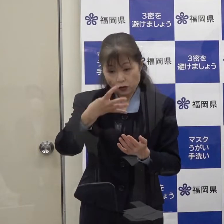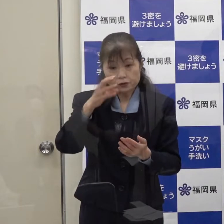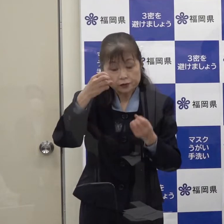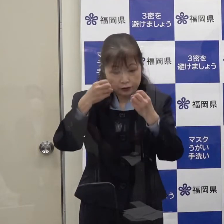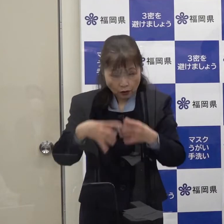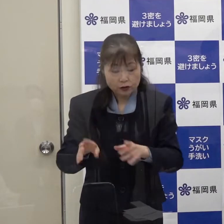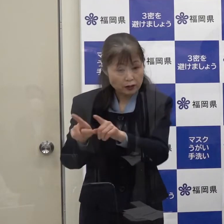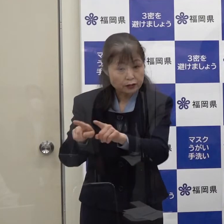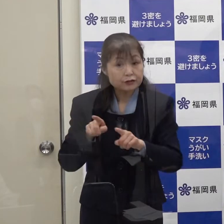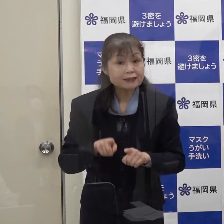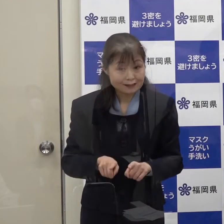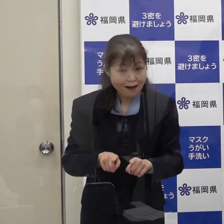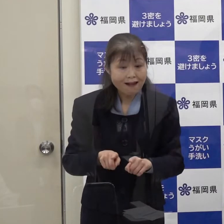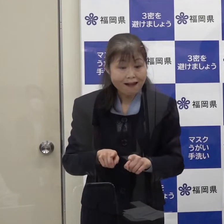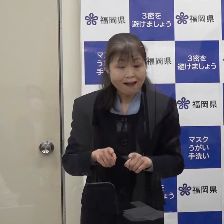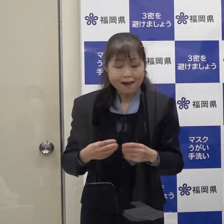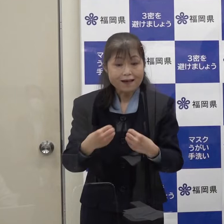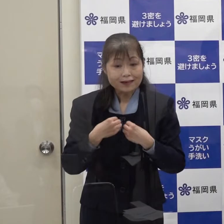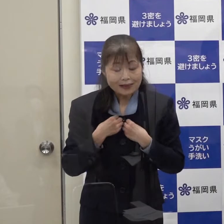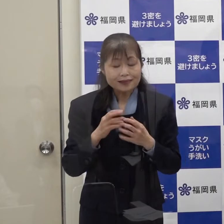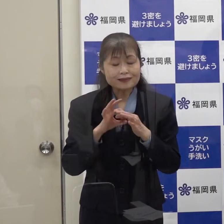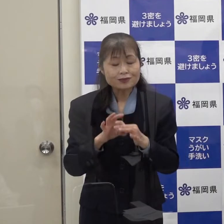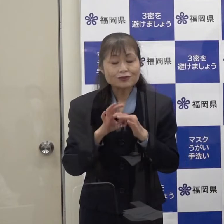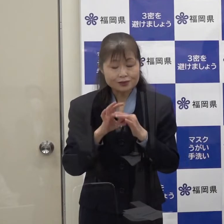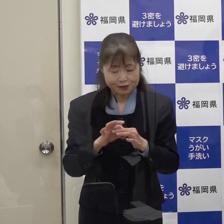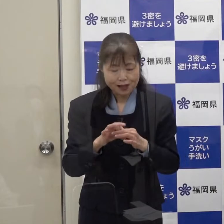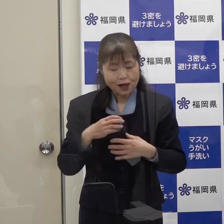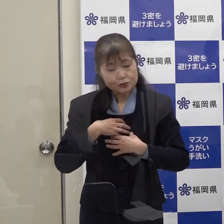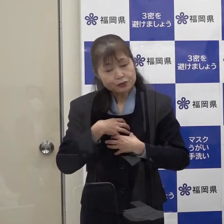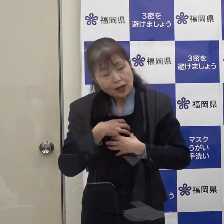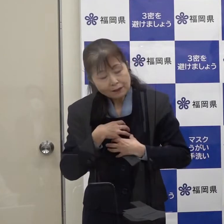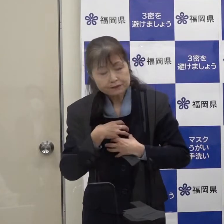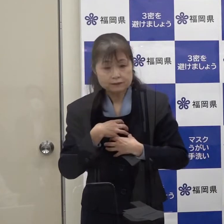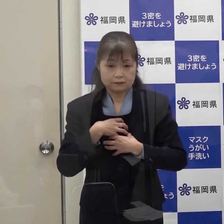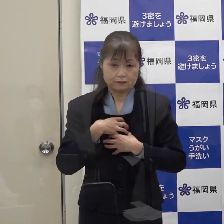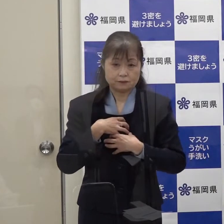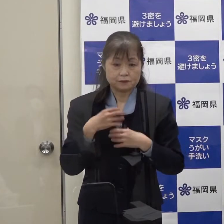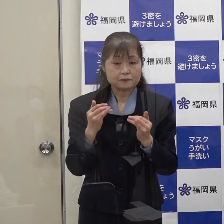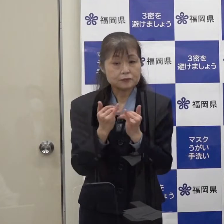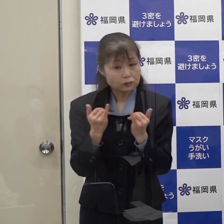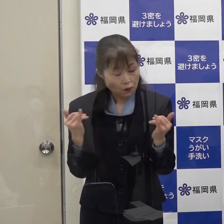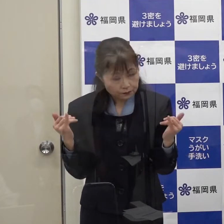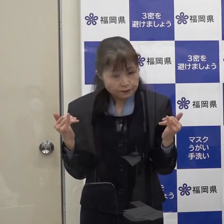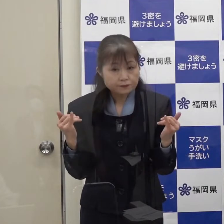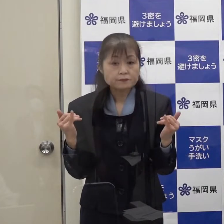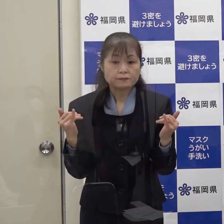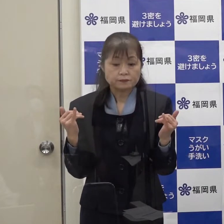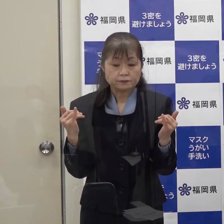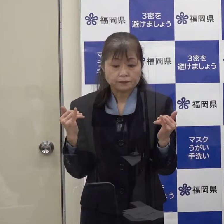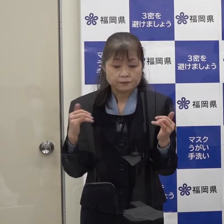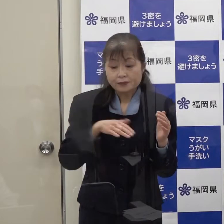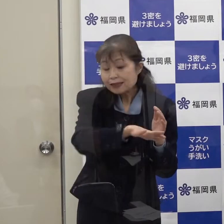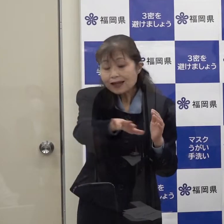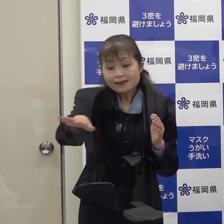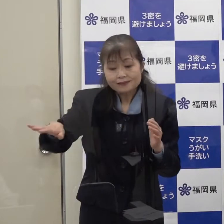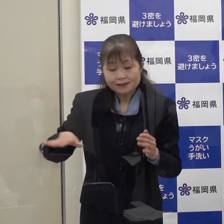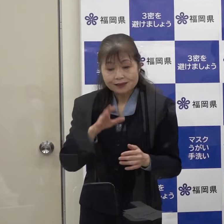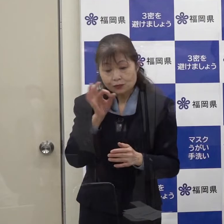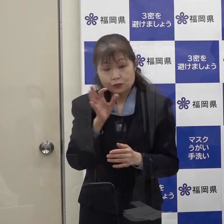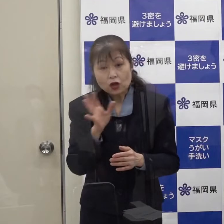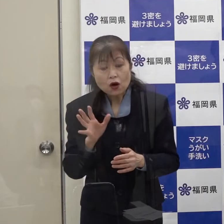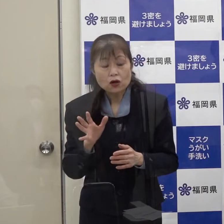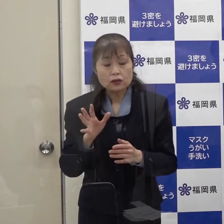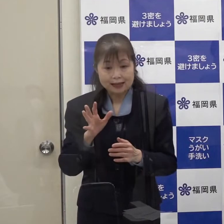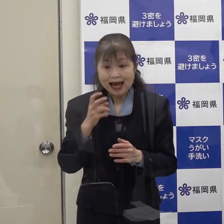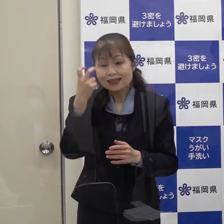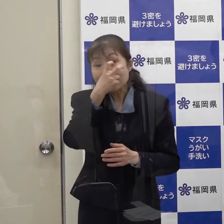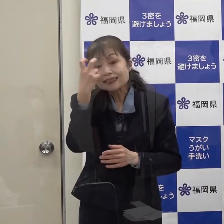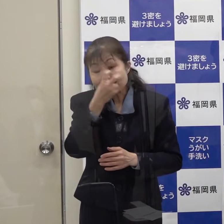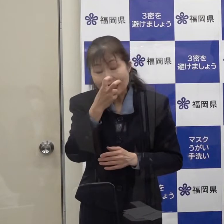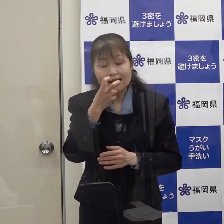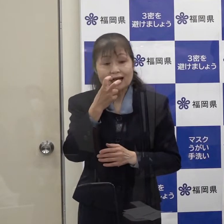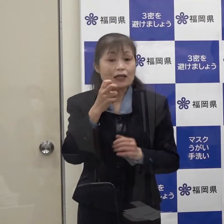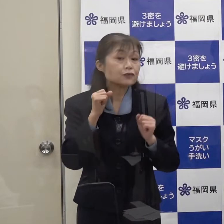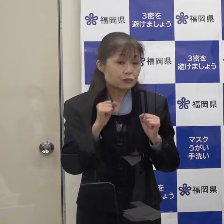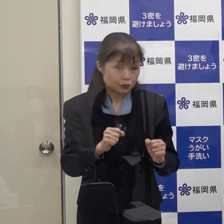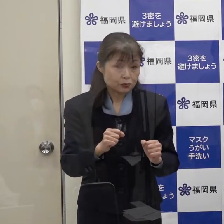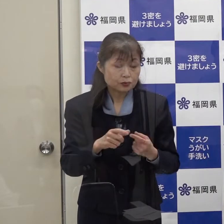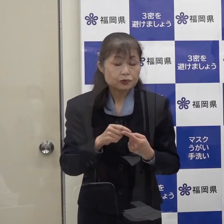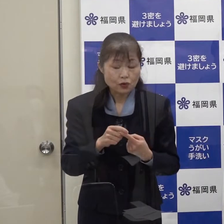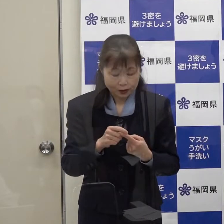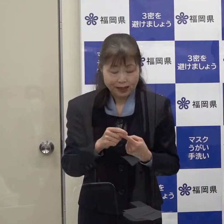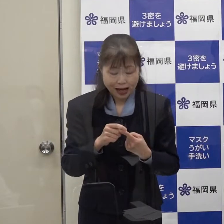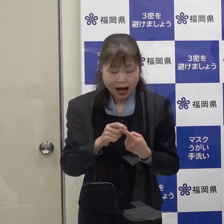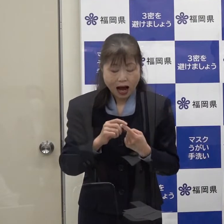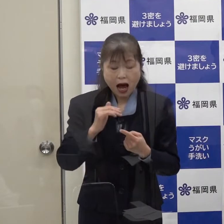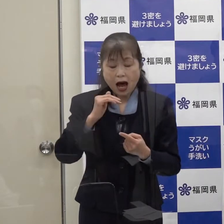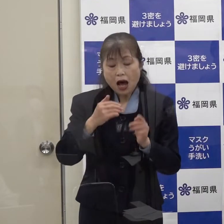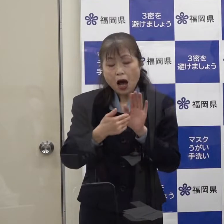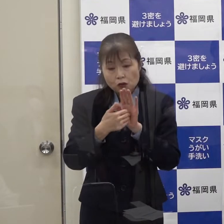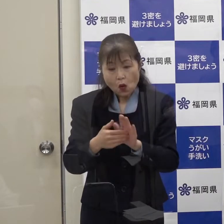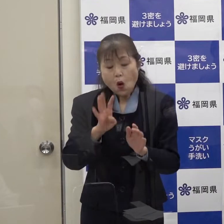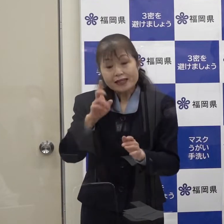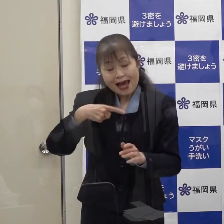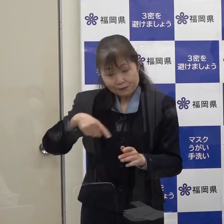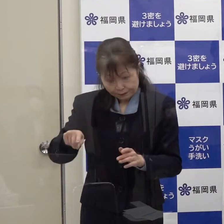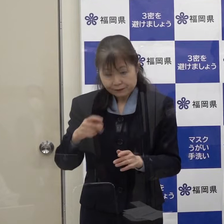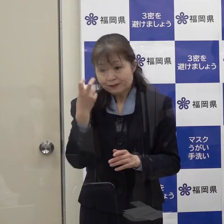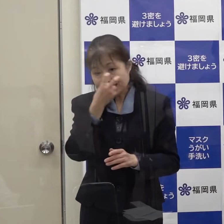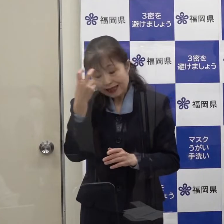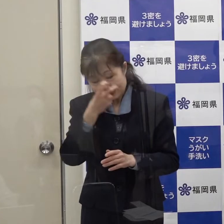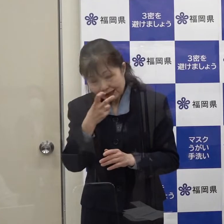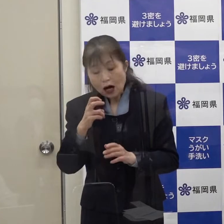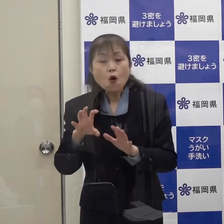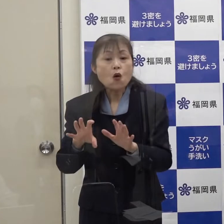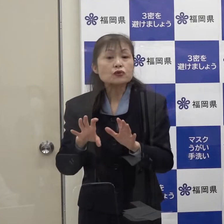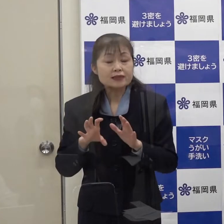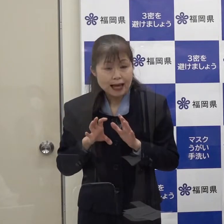感染について不安を持っていらっしゃる方の無料のＰＣＲ検査 抗原定性検査等を受けるよう要請します